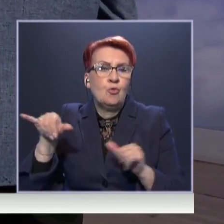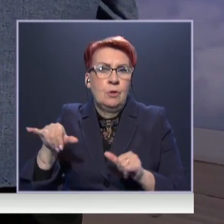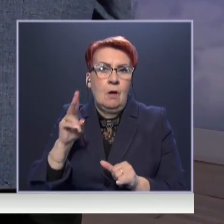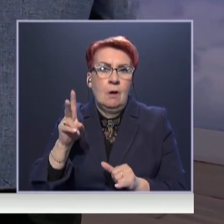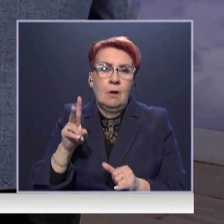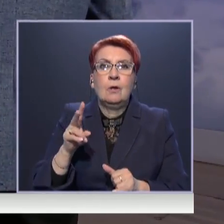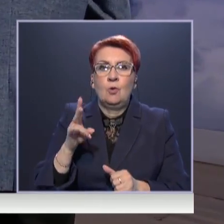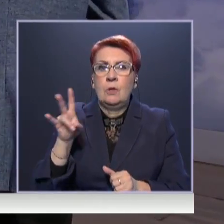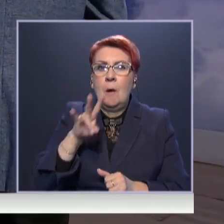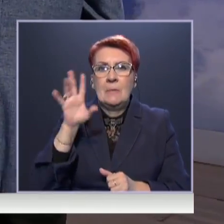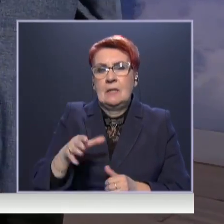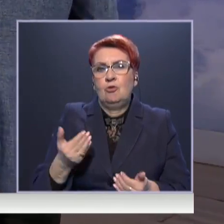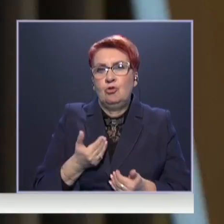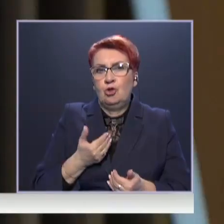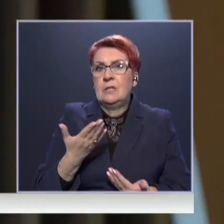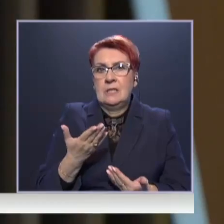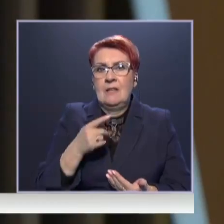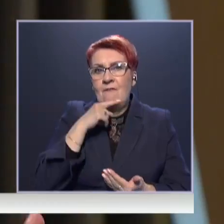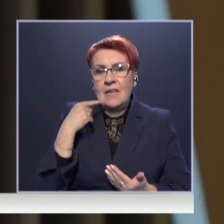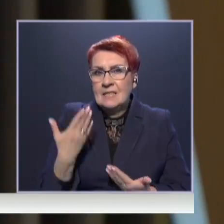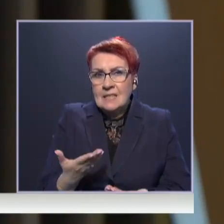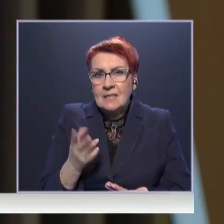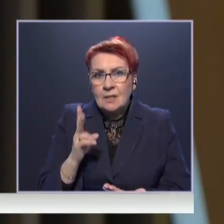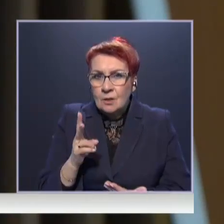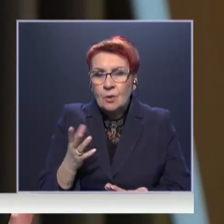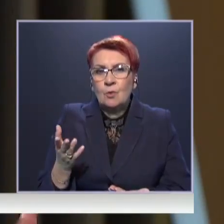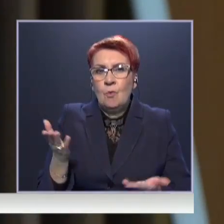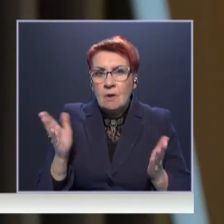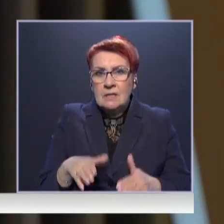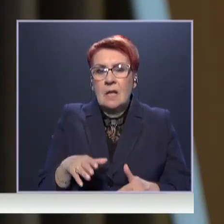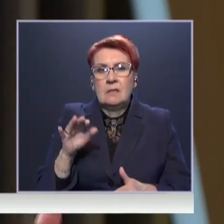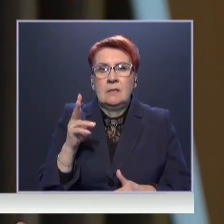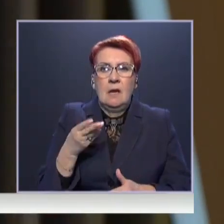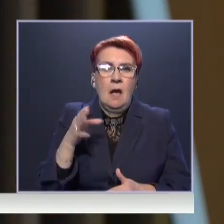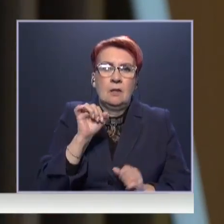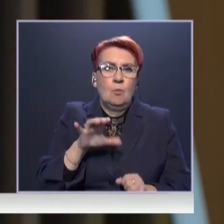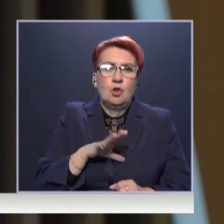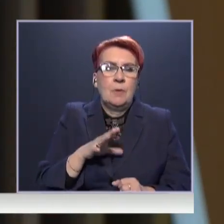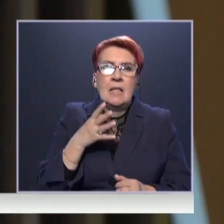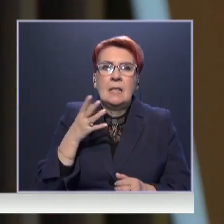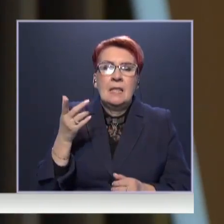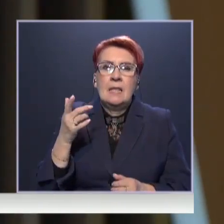на постоянное жительство здесь в России или как-то может быть не в самой Воронежской области в другой регион